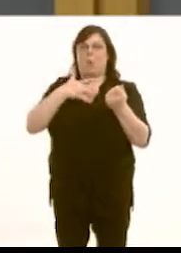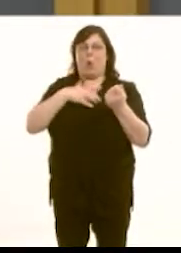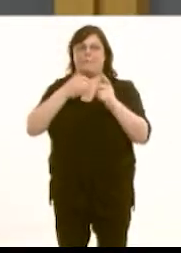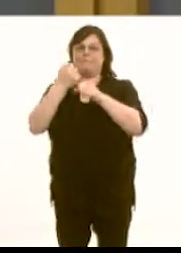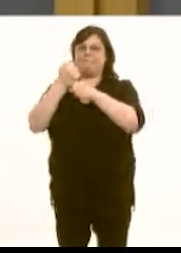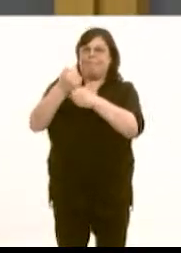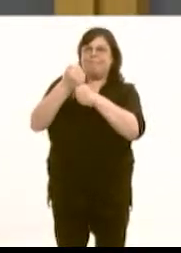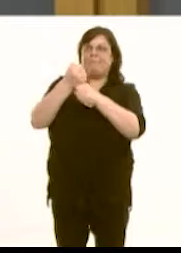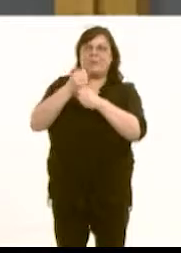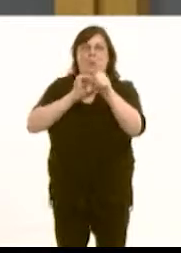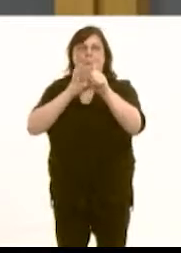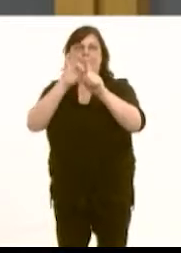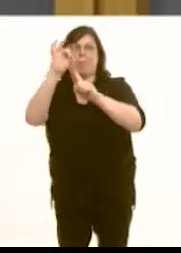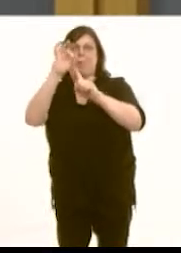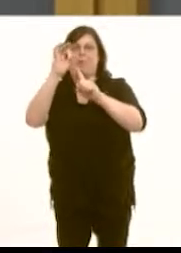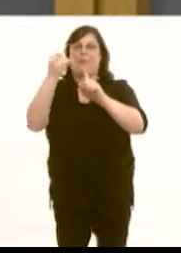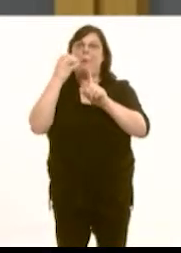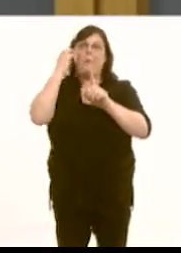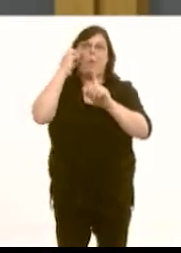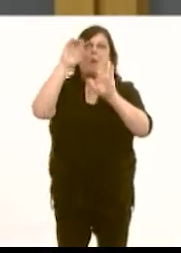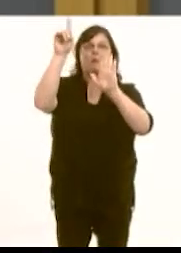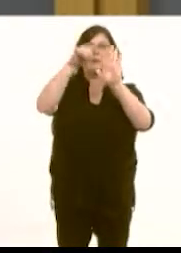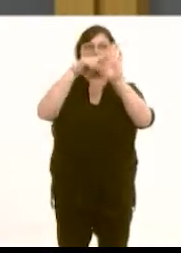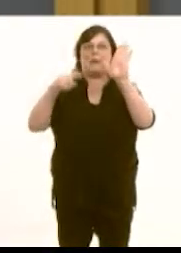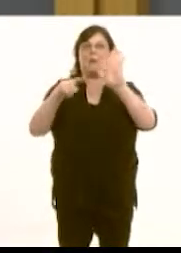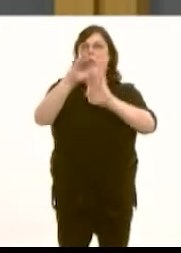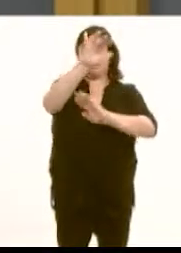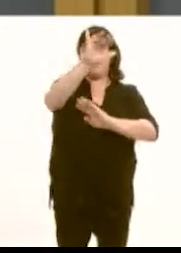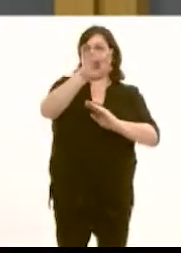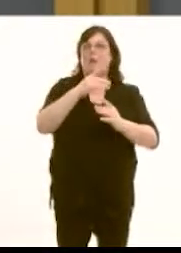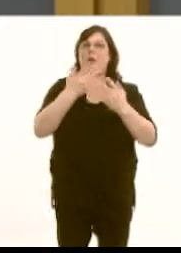ac mi oeddent yn datgelu ffigurau ddoe ynglyn ‚ ëcoverageí 4G: rwyín meddwl yr oedd